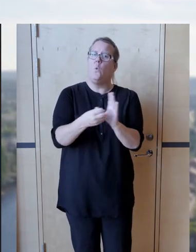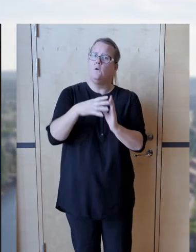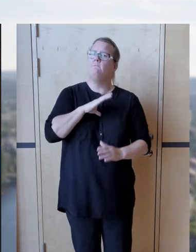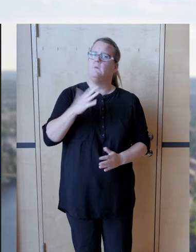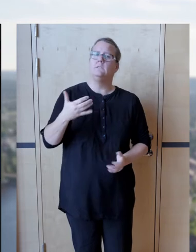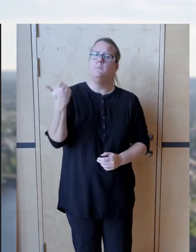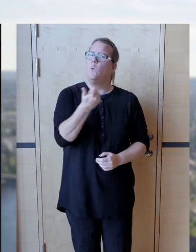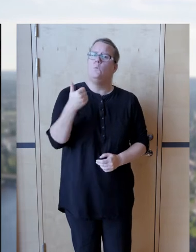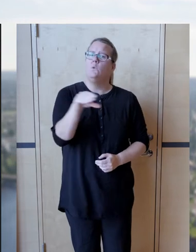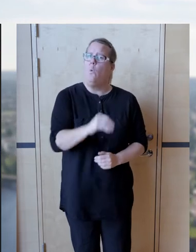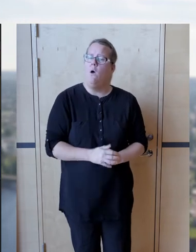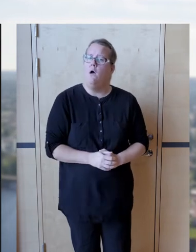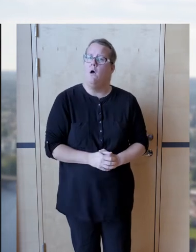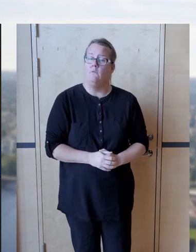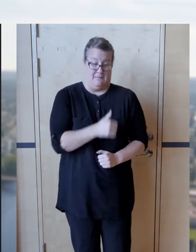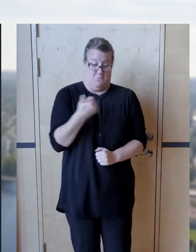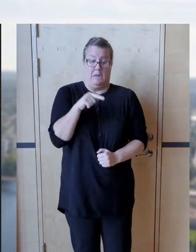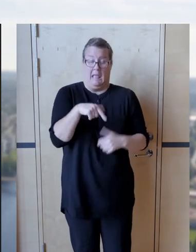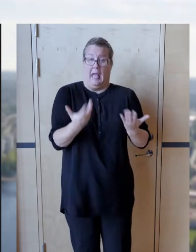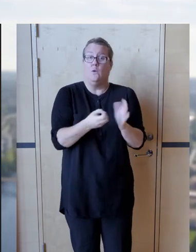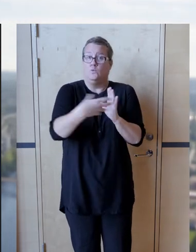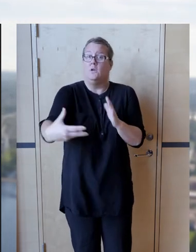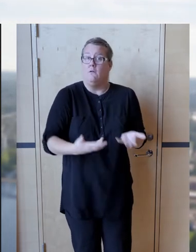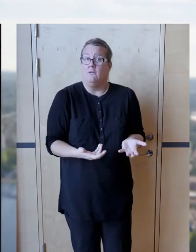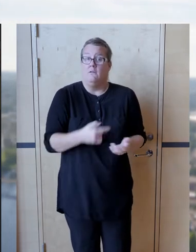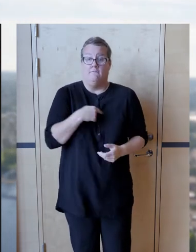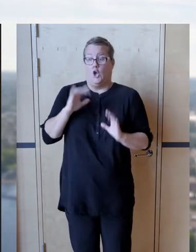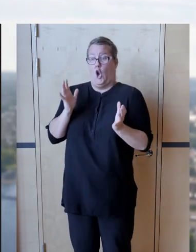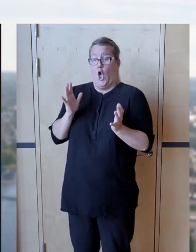Det är bara den anledningen du klarade behovet med mindre boendeplats